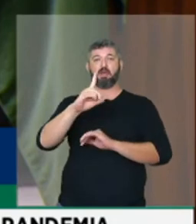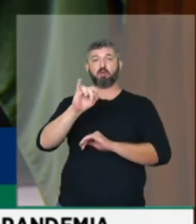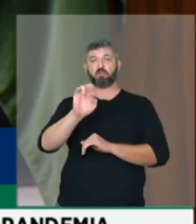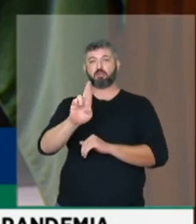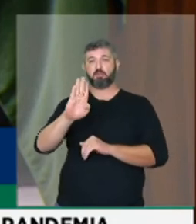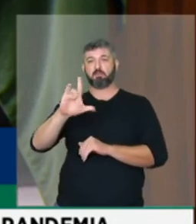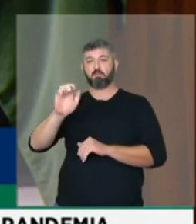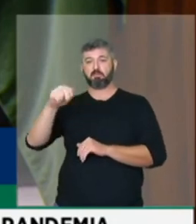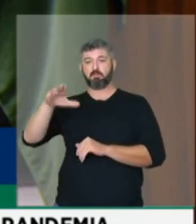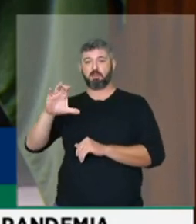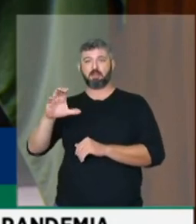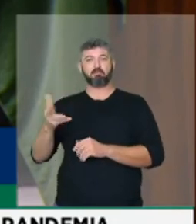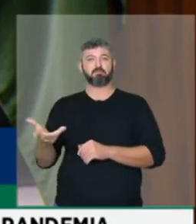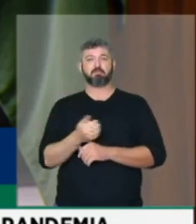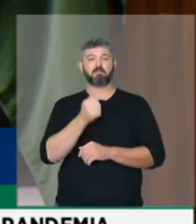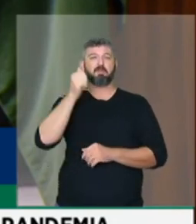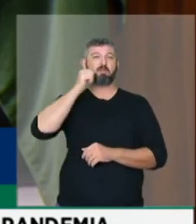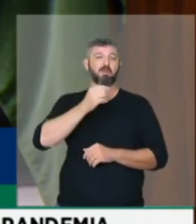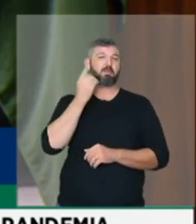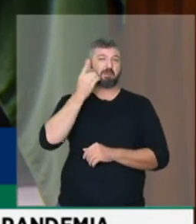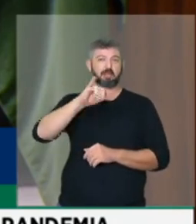DEPUTADA JANDIRA FEGHALI QUE FEZ COM QUE O SETOR DA CULTURA